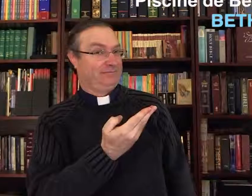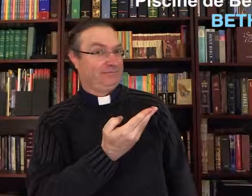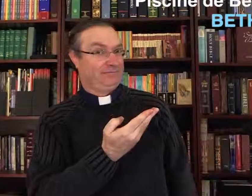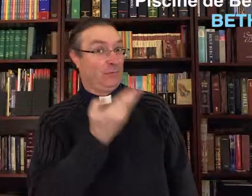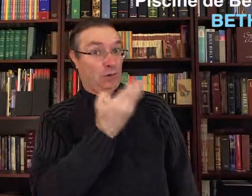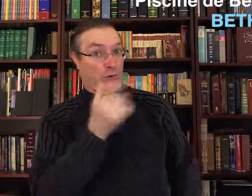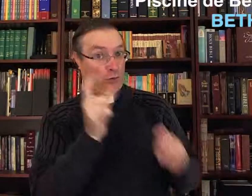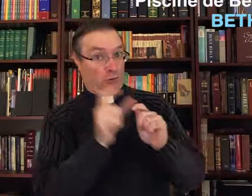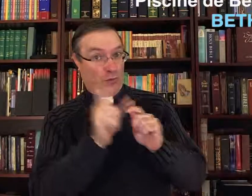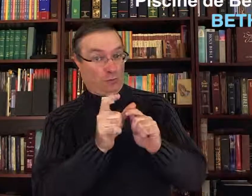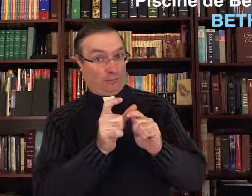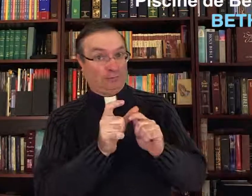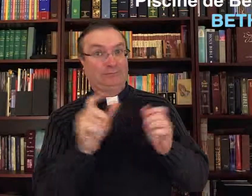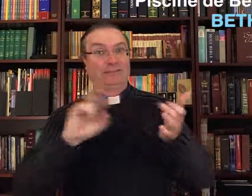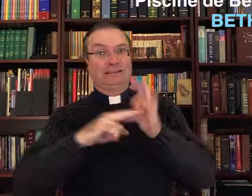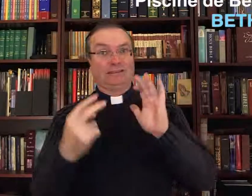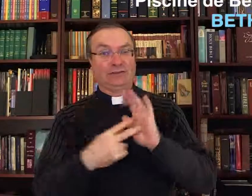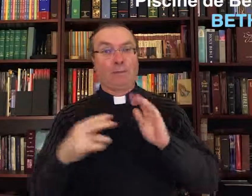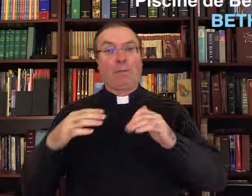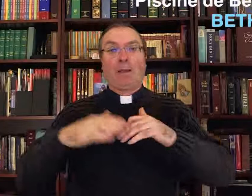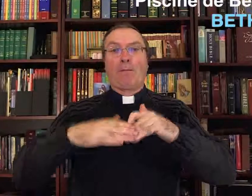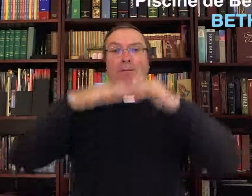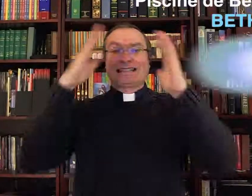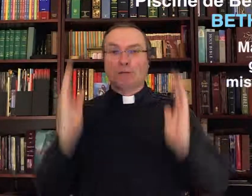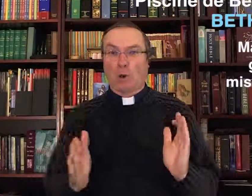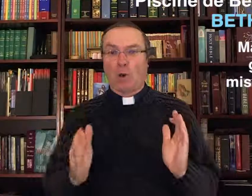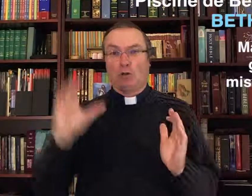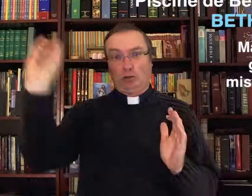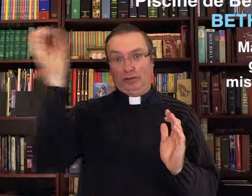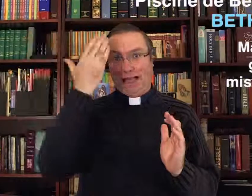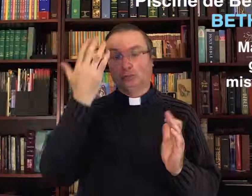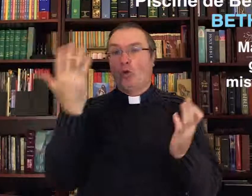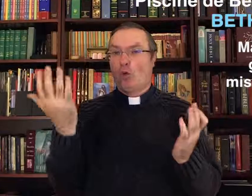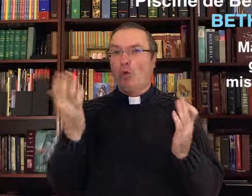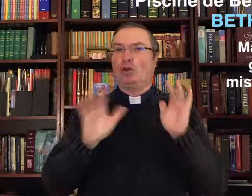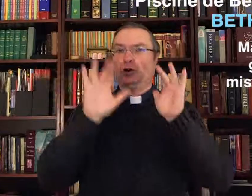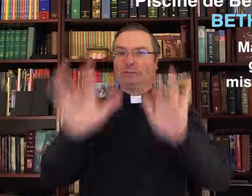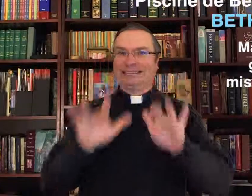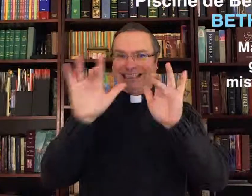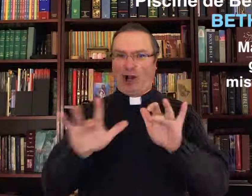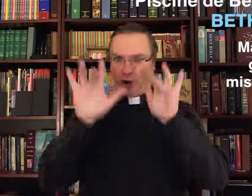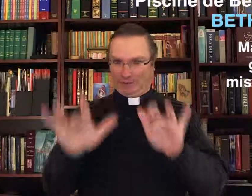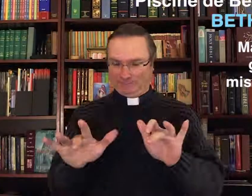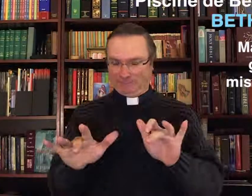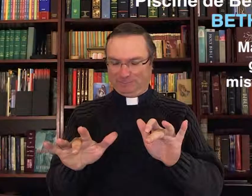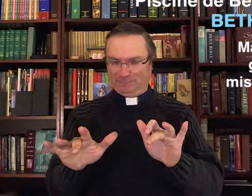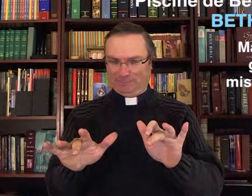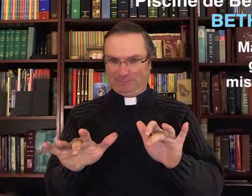Ce mot signifie; maison de grâce ou miséricorde.